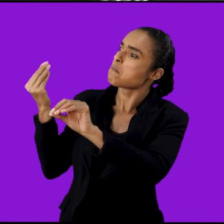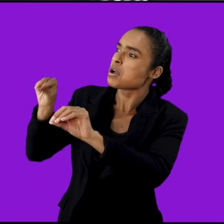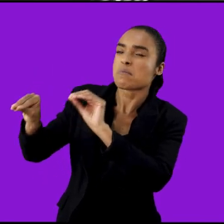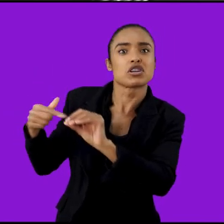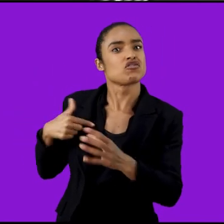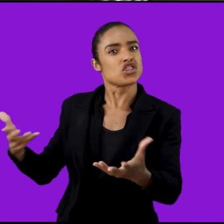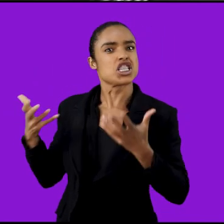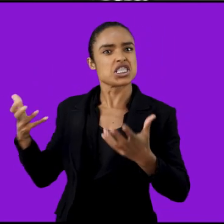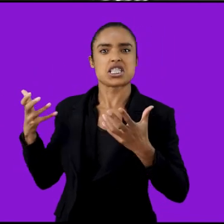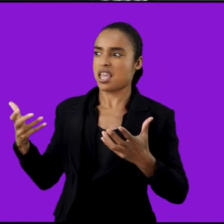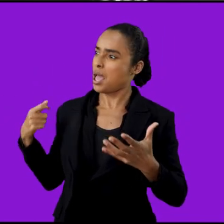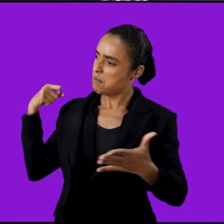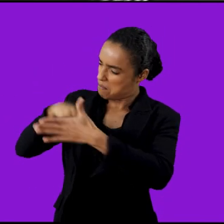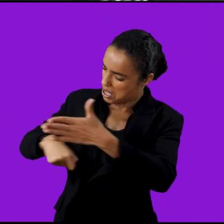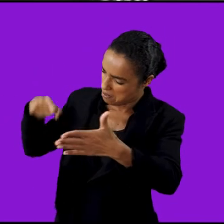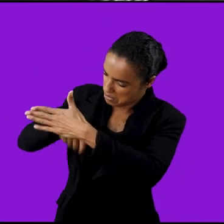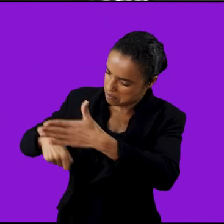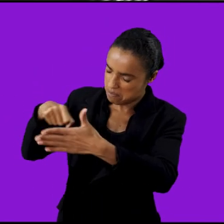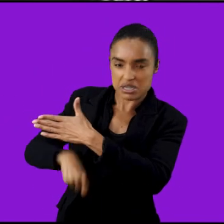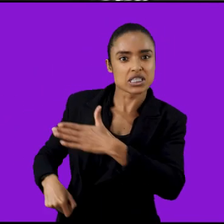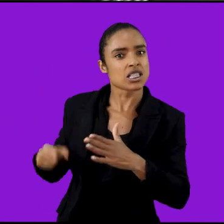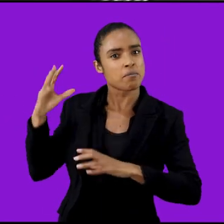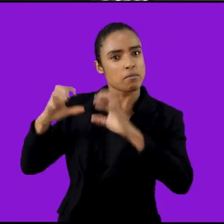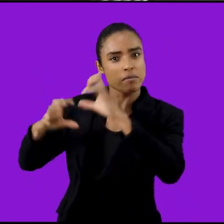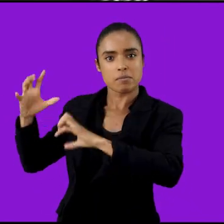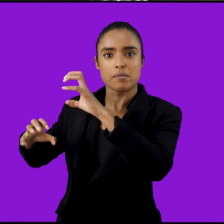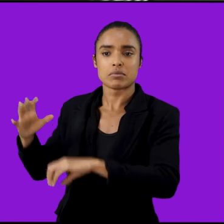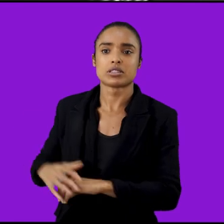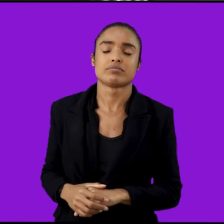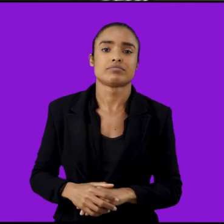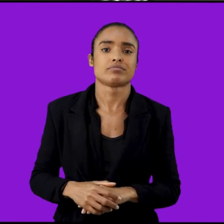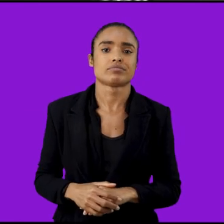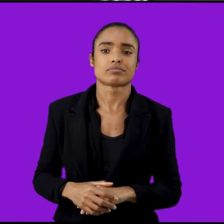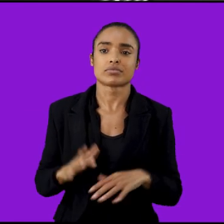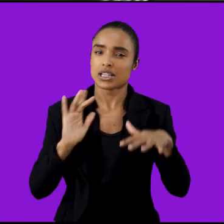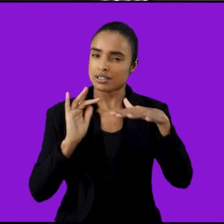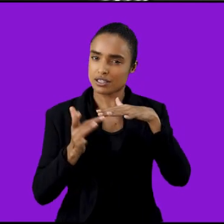numa treta pra defender alguém”. E vou te falar que me deu. Porque fiquei muito